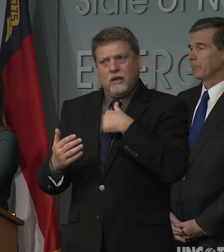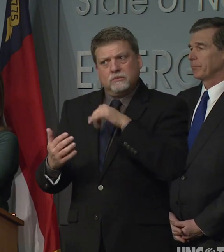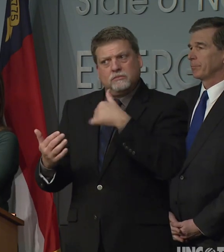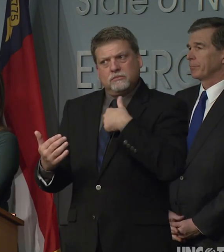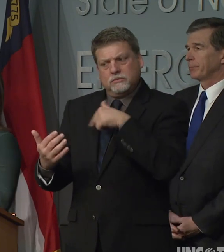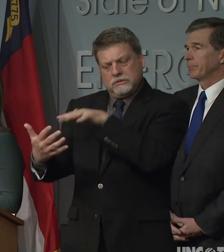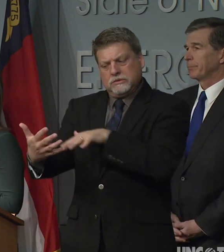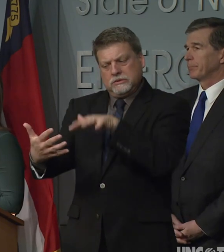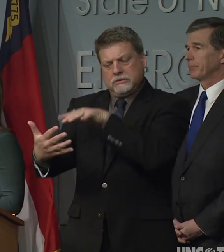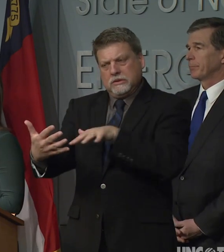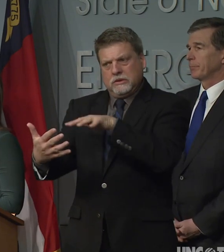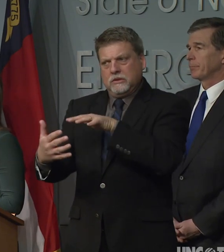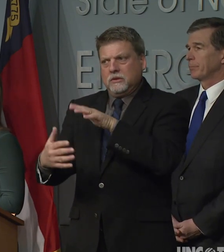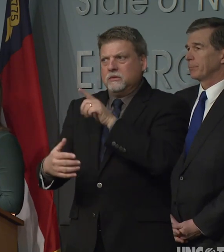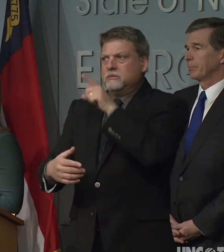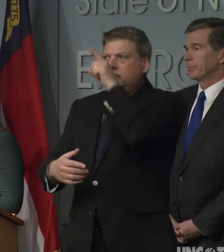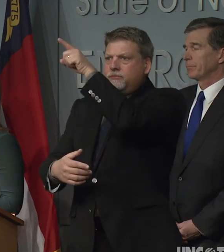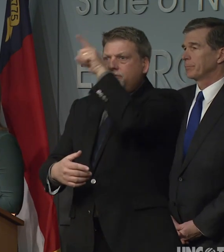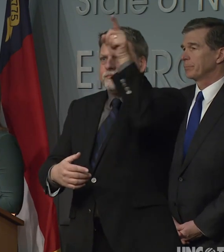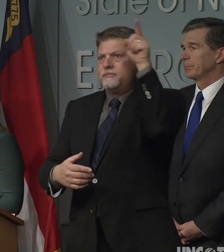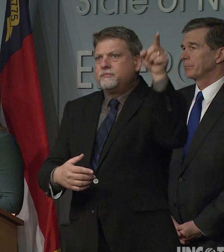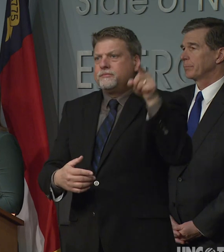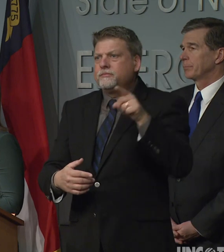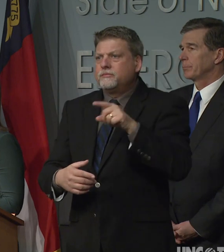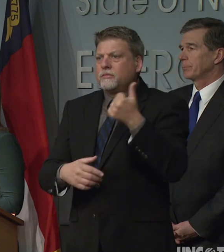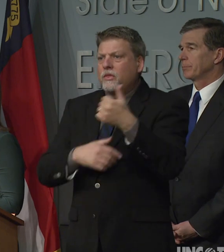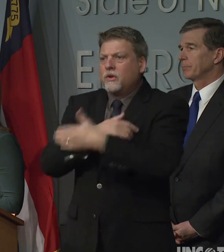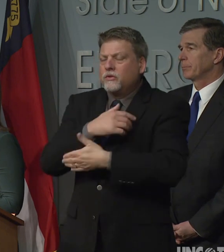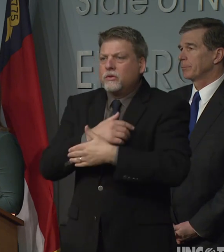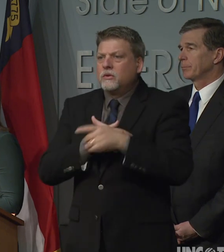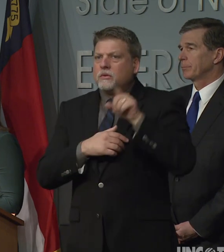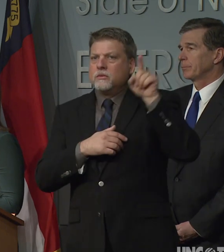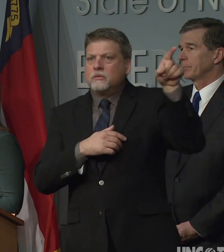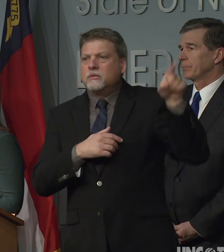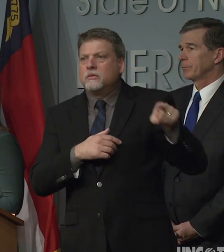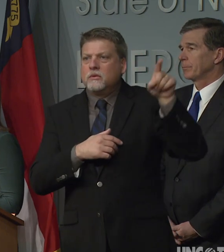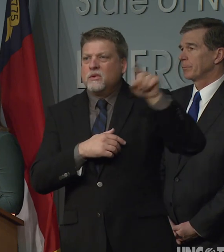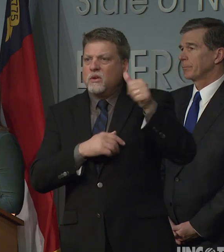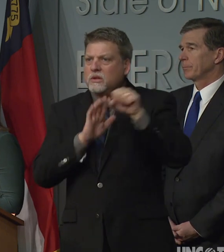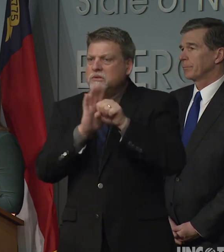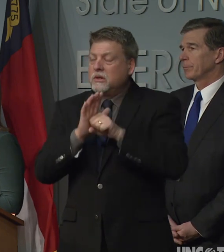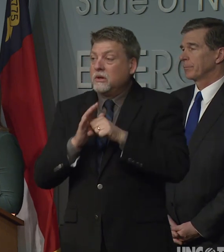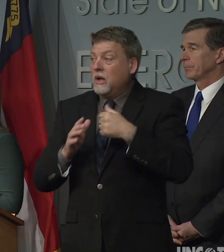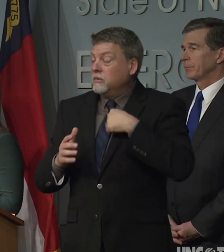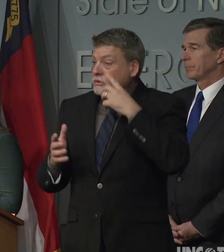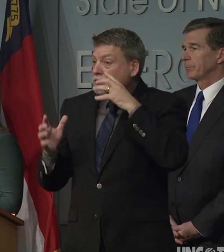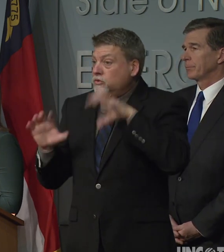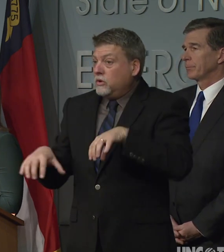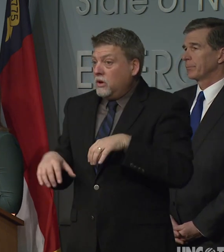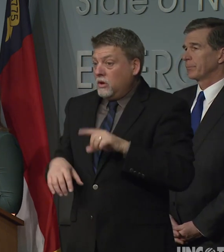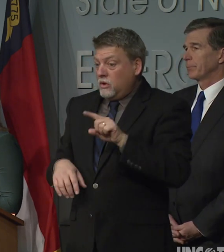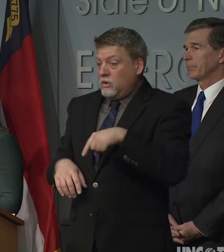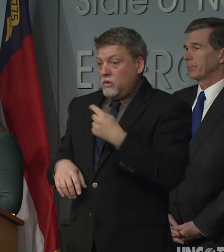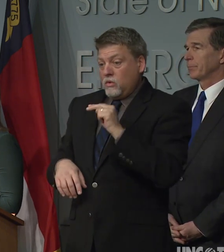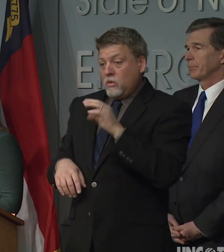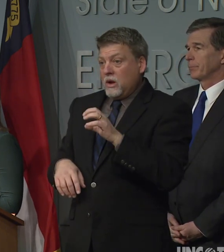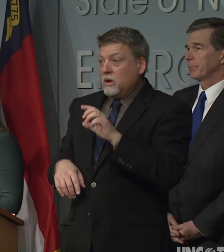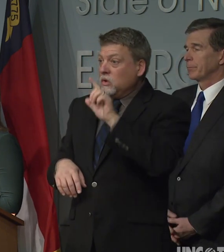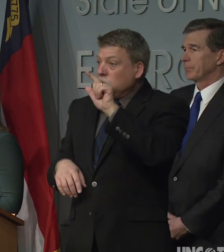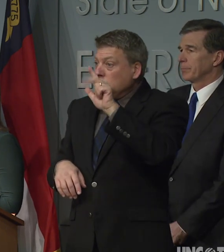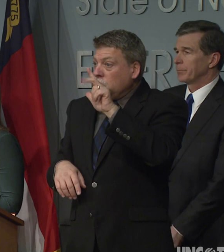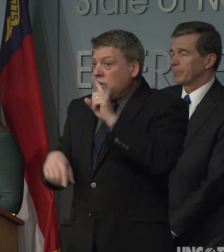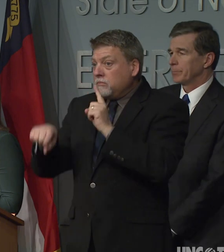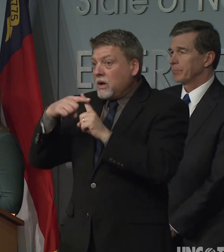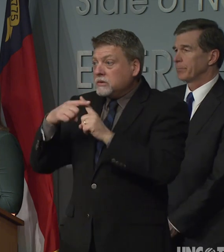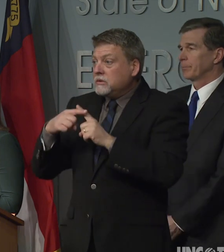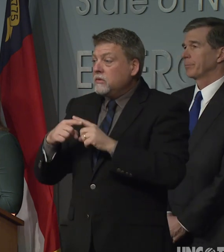yo vean las estadísticas de otros Estados en el país a mi me sorprende que nosotros solamente tengamos veintitrés y